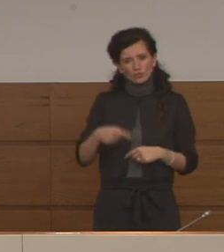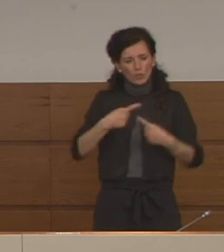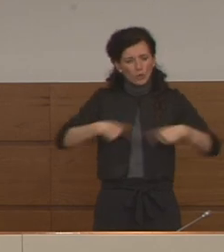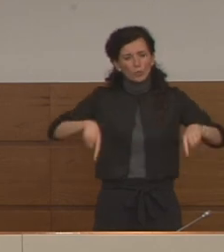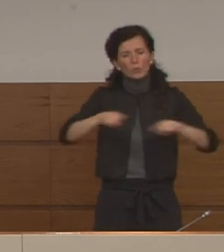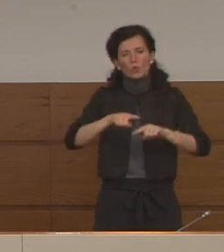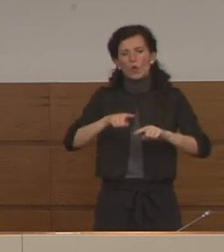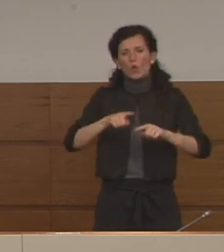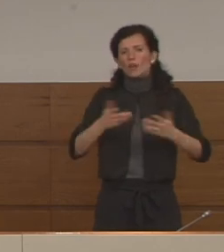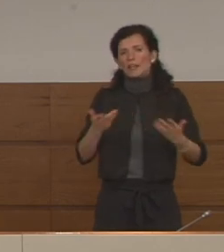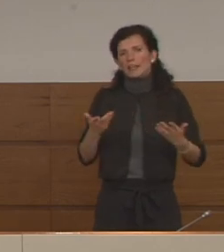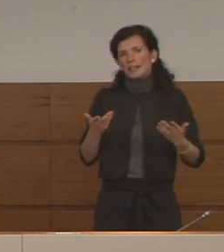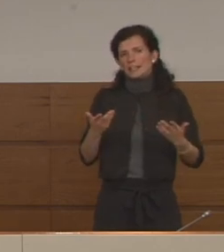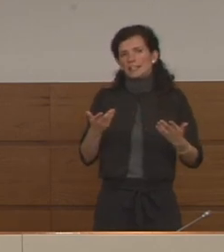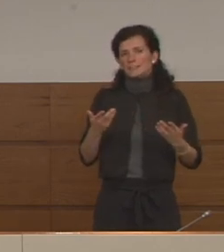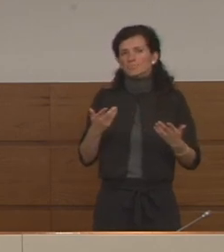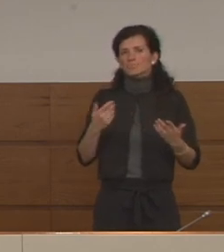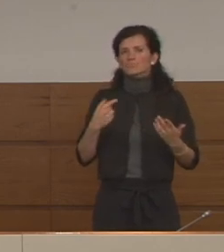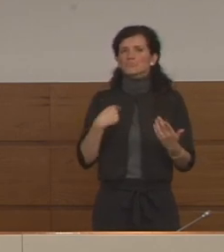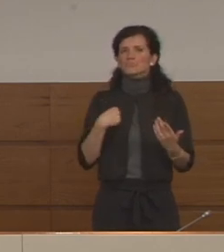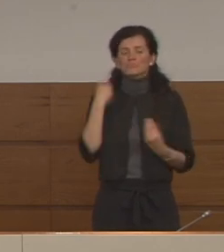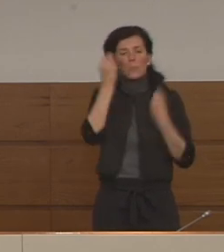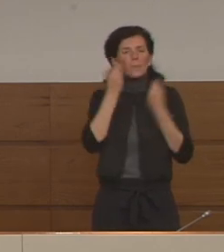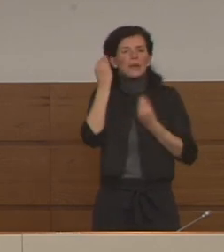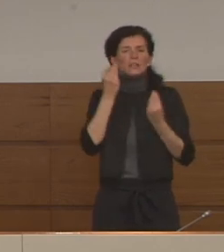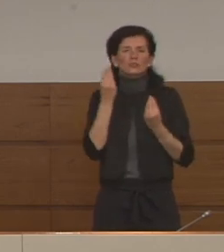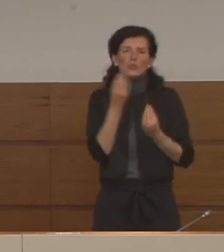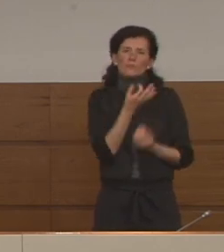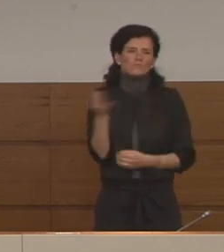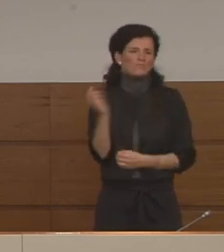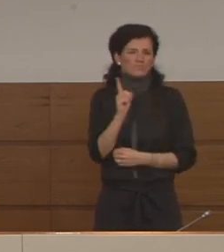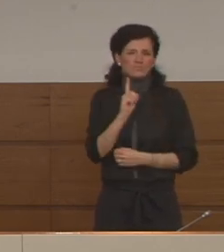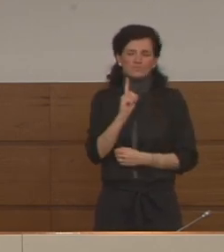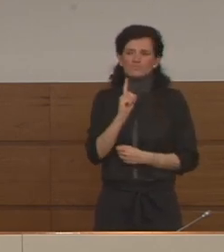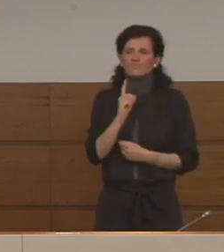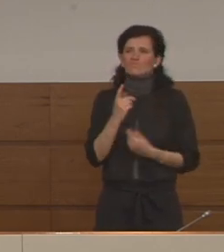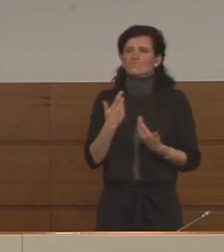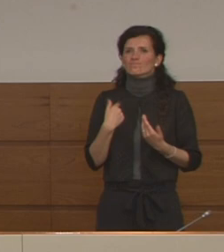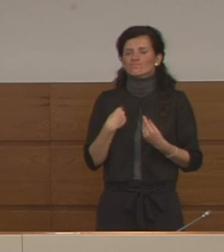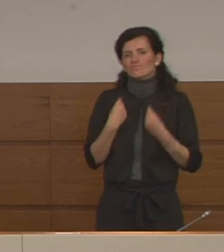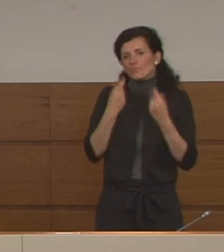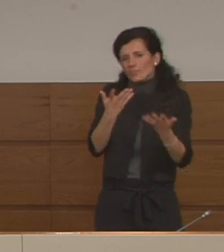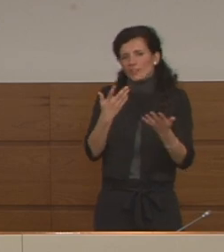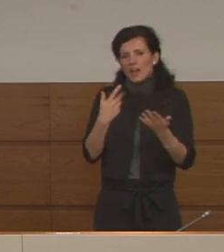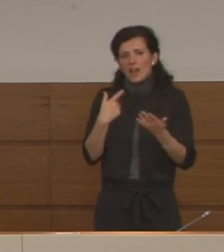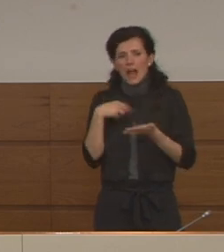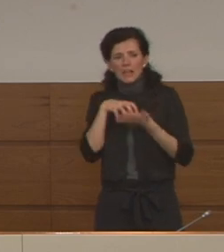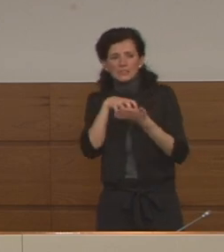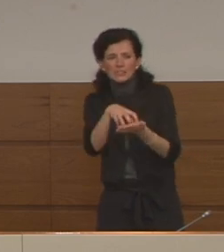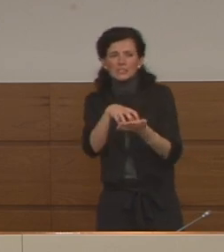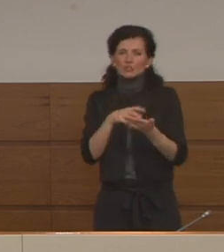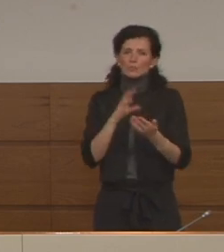corretto fare alcuna rivelazione di